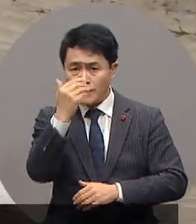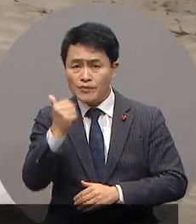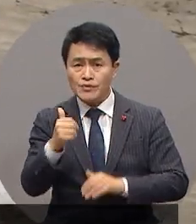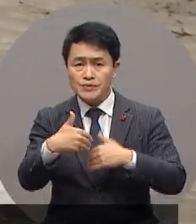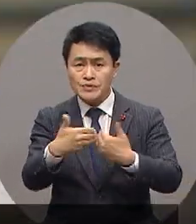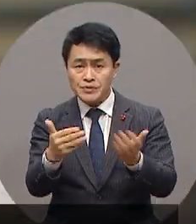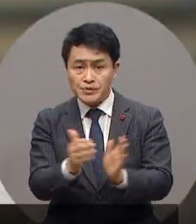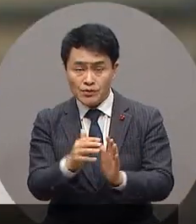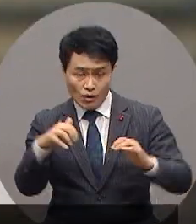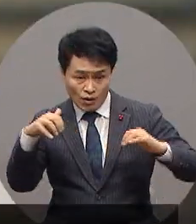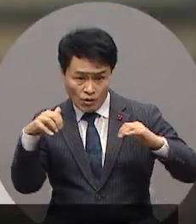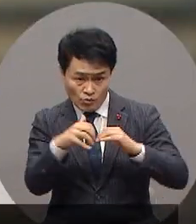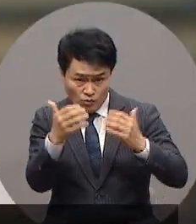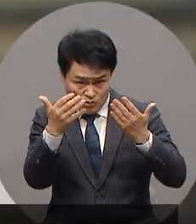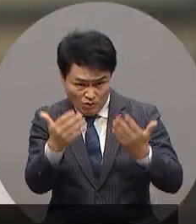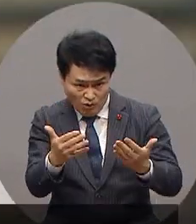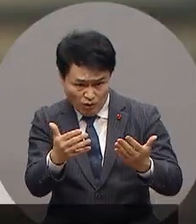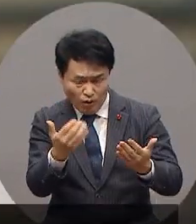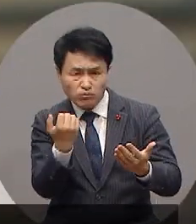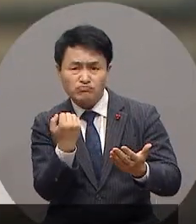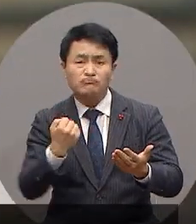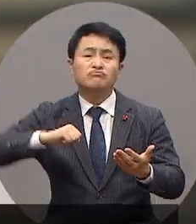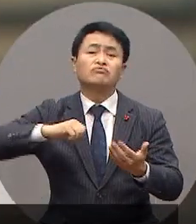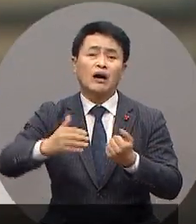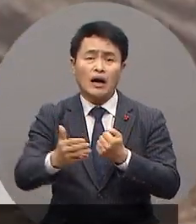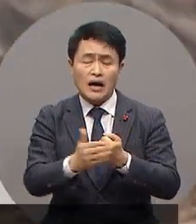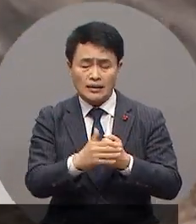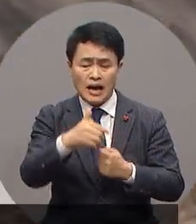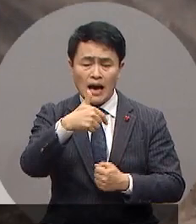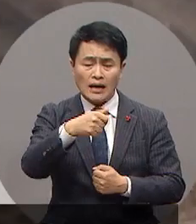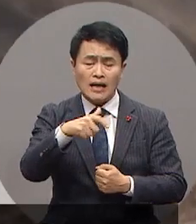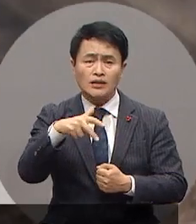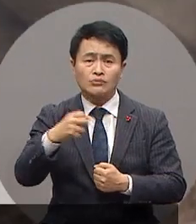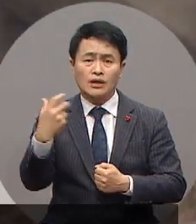협정을 위배했다면서 가자지구에서 전투 재개를 선언했습니다.